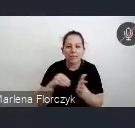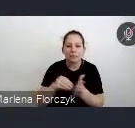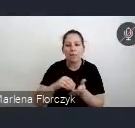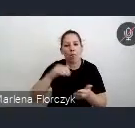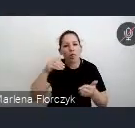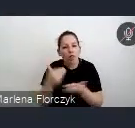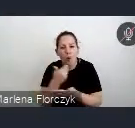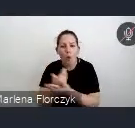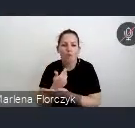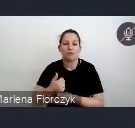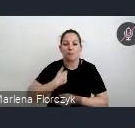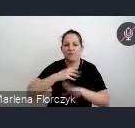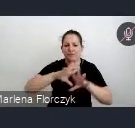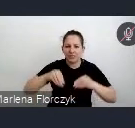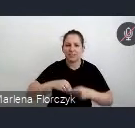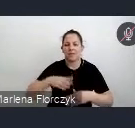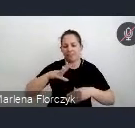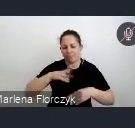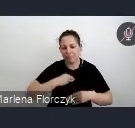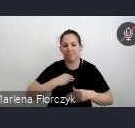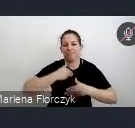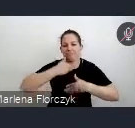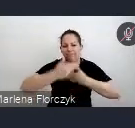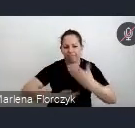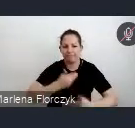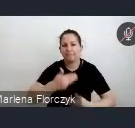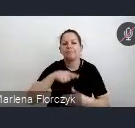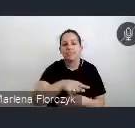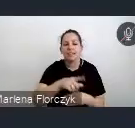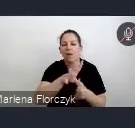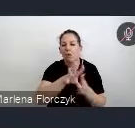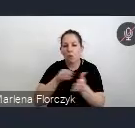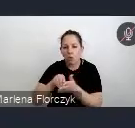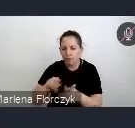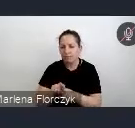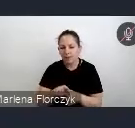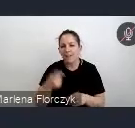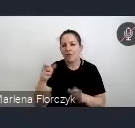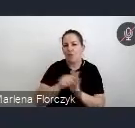tak, aby wszyscy mogli pójść w ich ślady do 2050 roku.